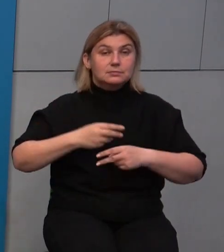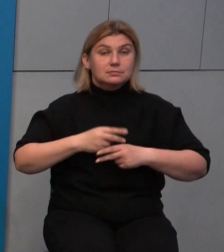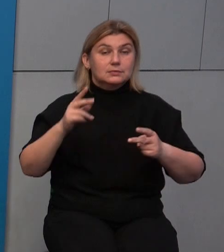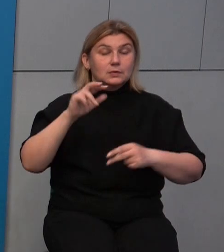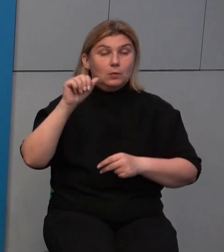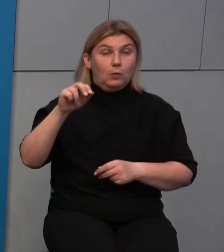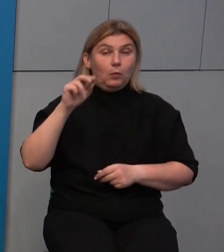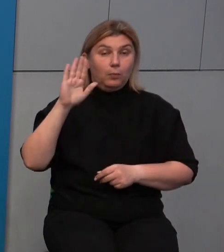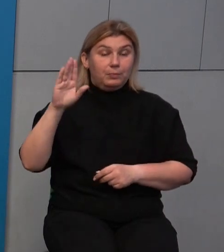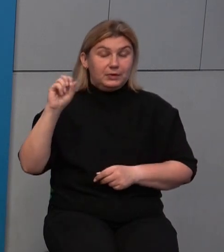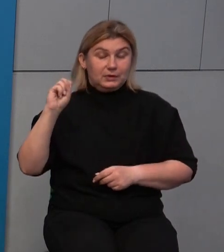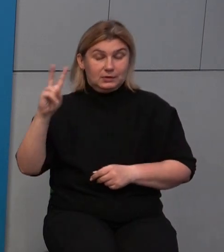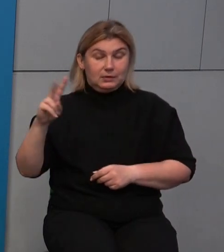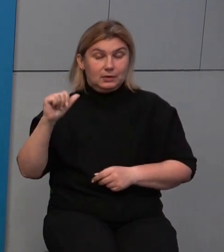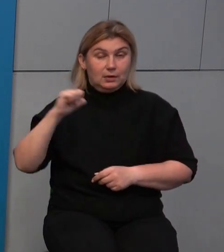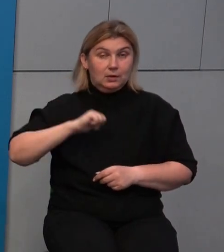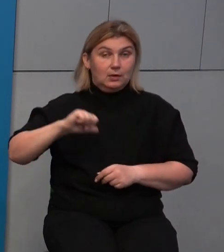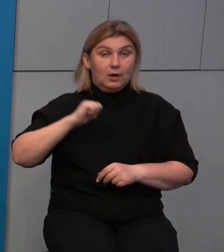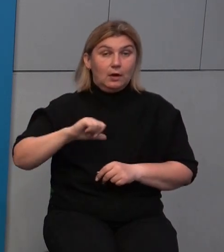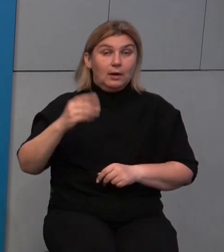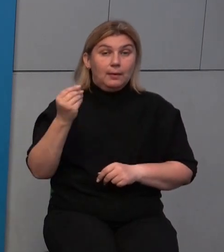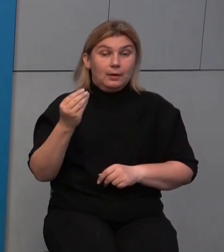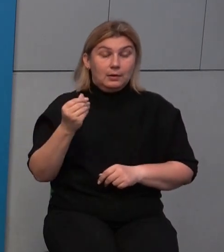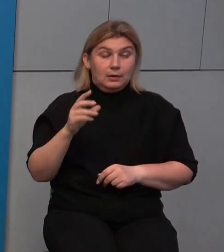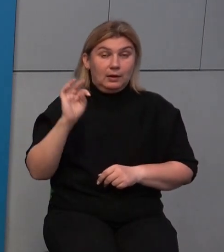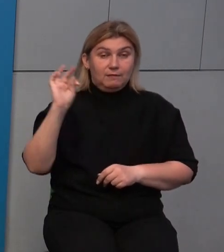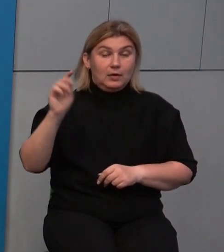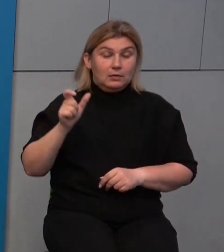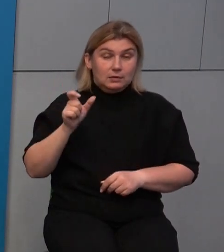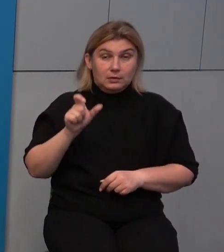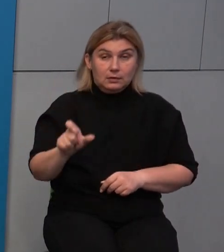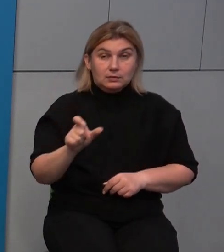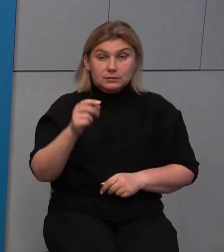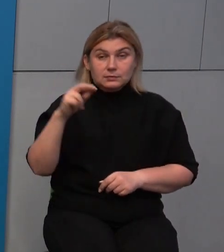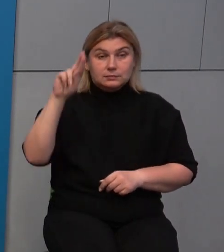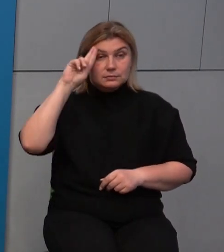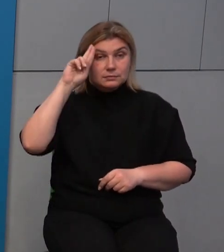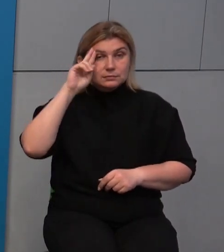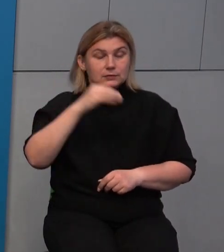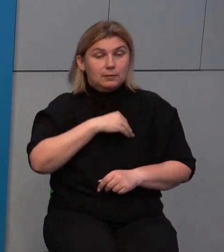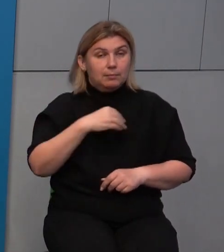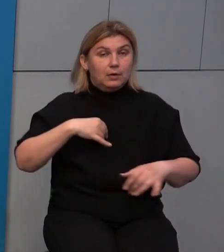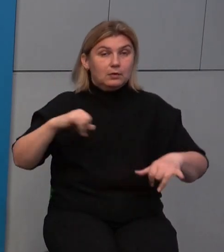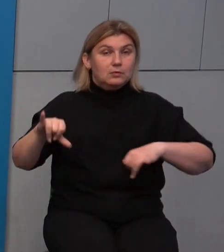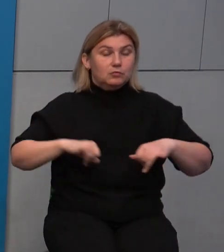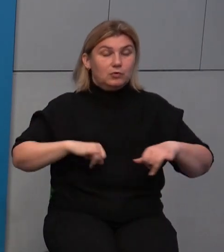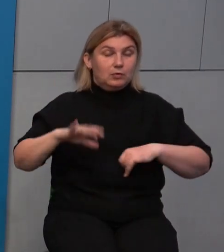bo po prostu oczekiwał tych pieniędzy na swoim koncie, nie rozumiejąc, że polski rząd miał wówczas taki...